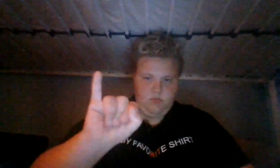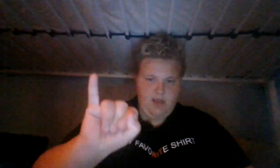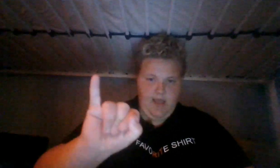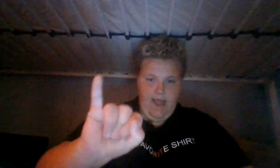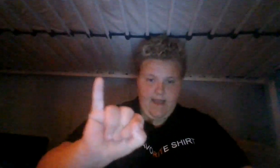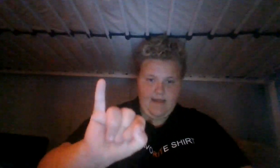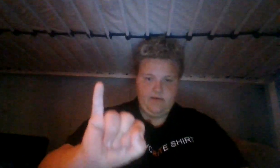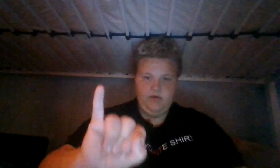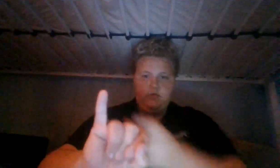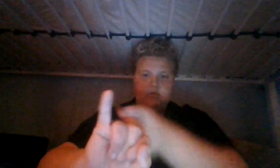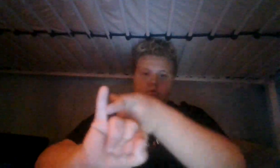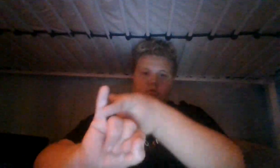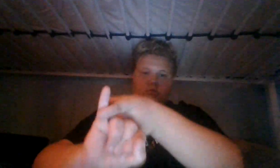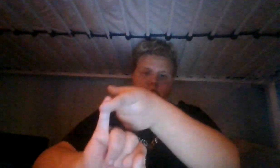I